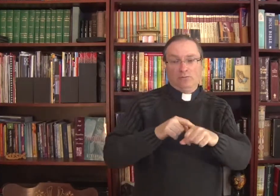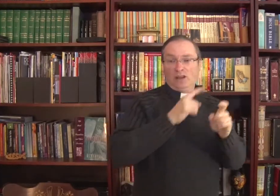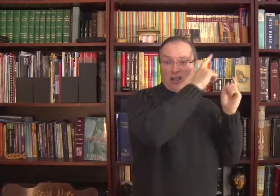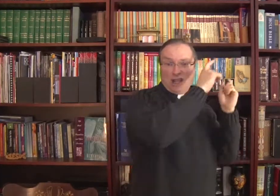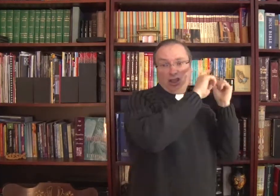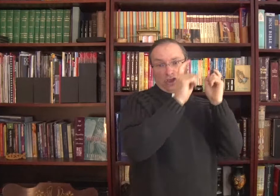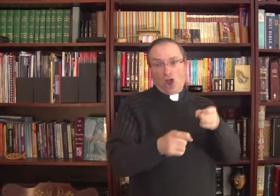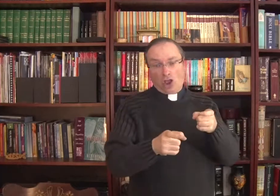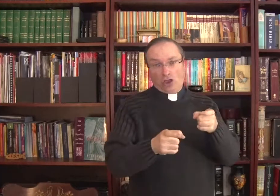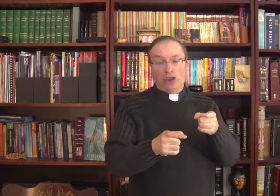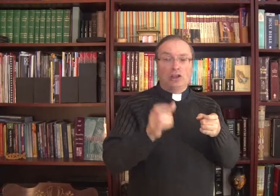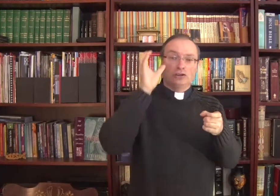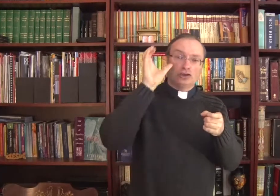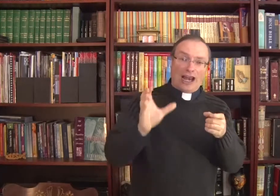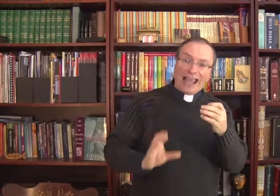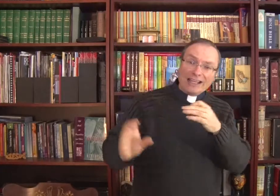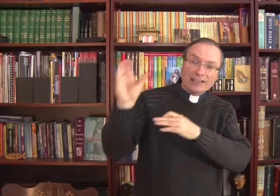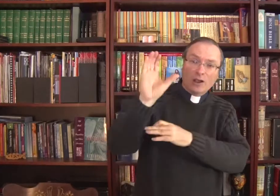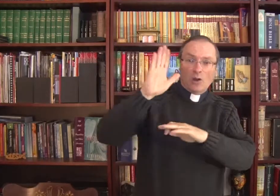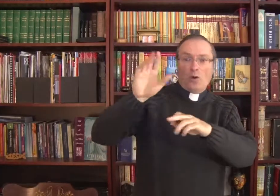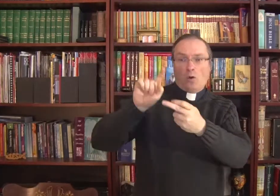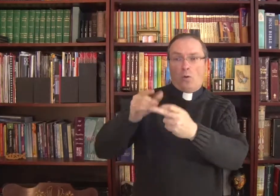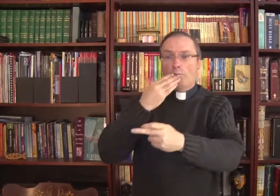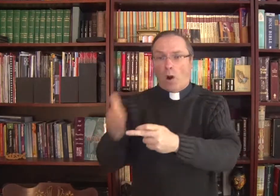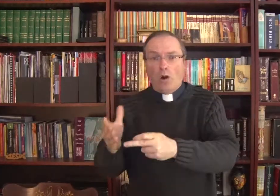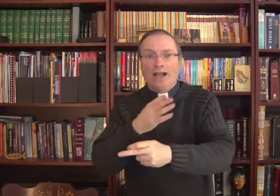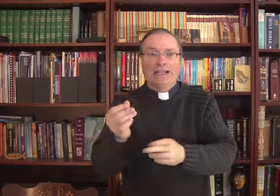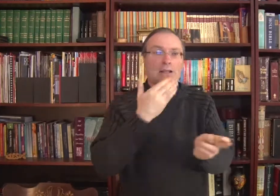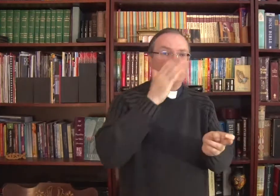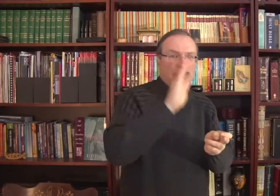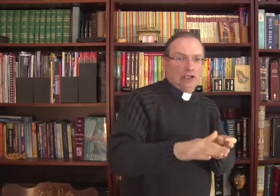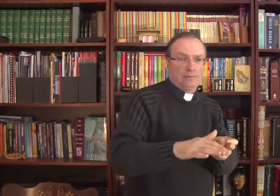il donne le soleil aux bons et méchants,